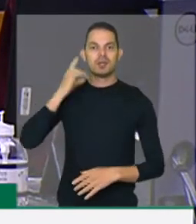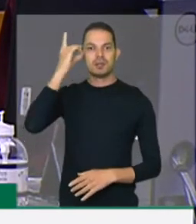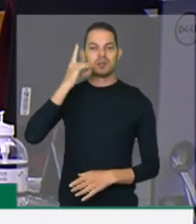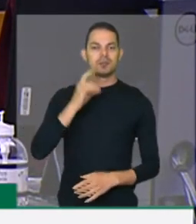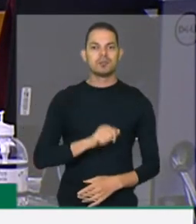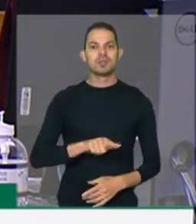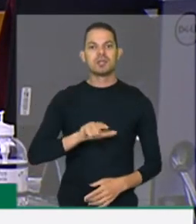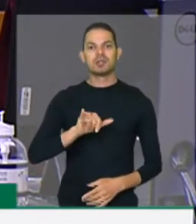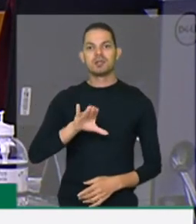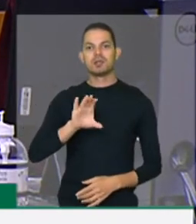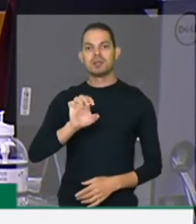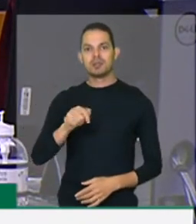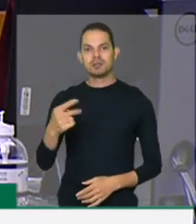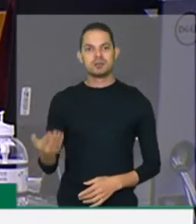CONCLUIR DEPUTADA ALICE